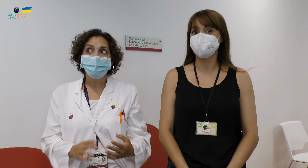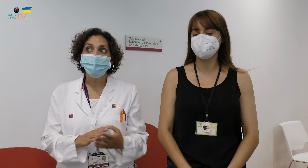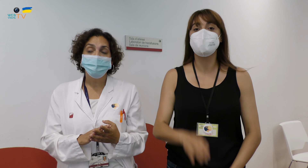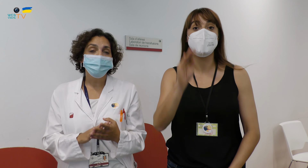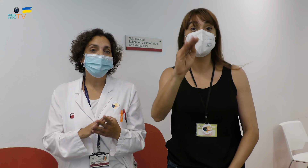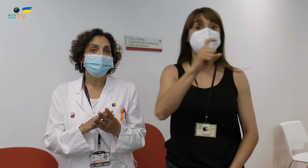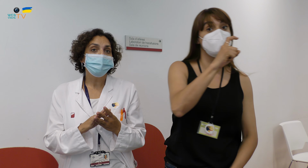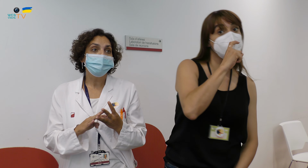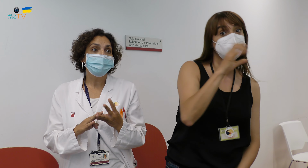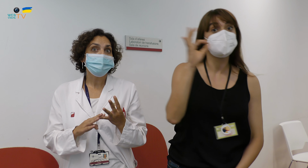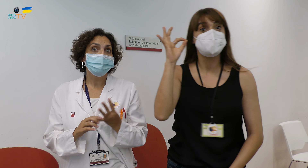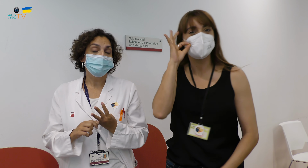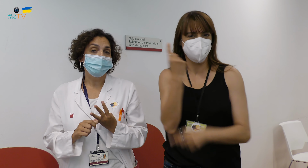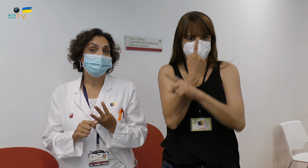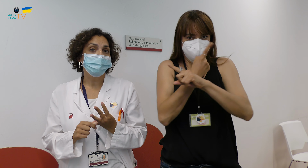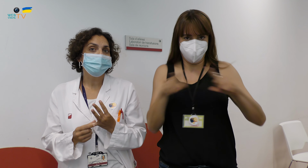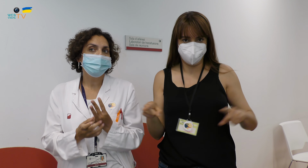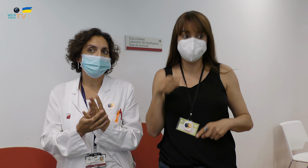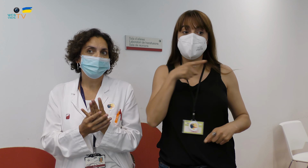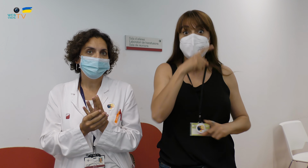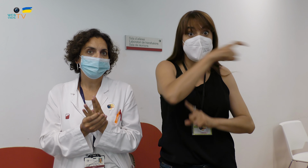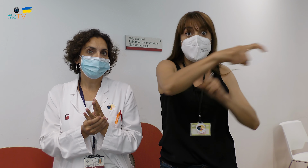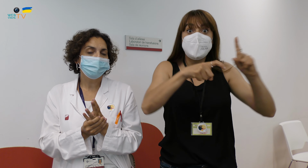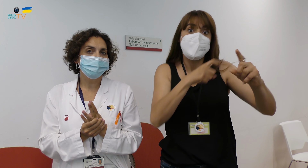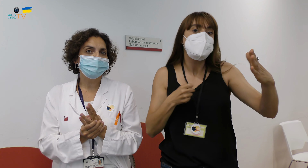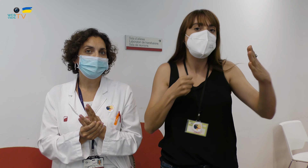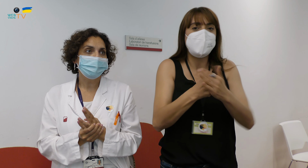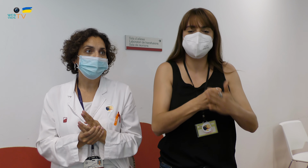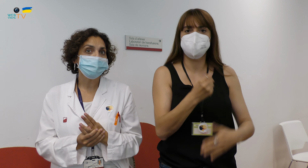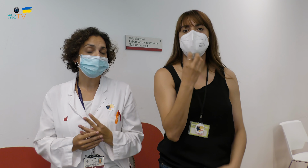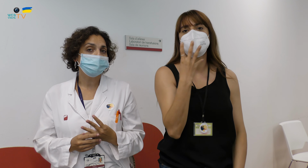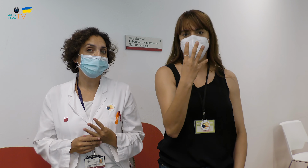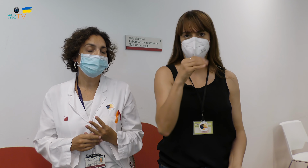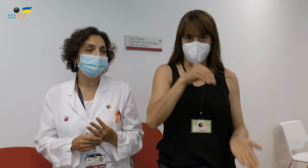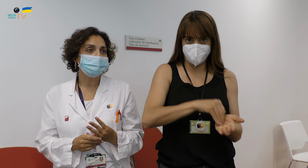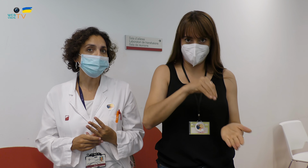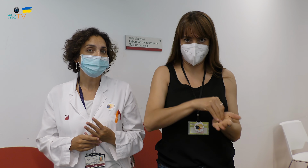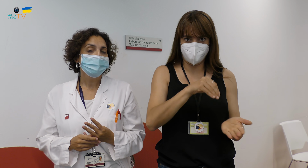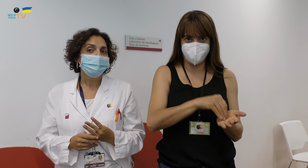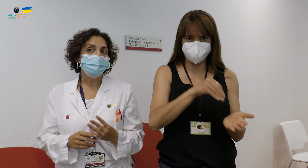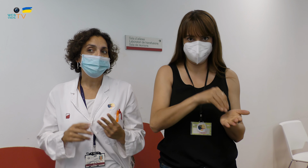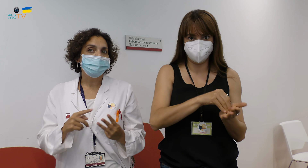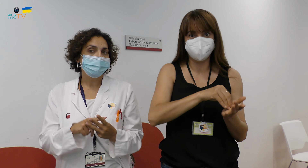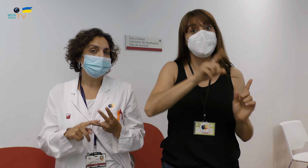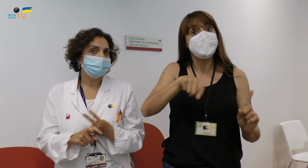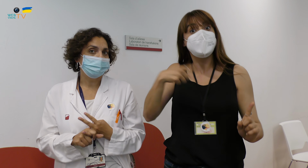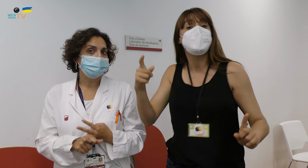El nombre màxim de donacions que poden fer els homes a l’any són quatre i per dones